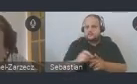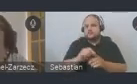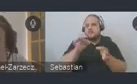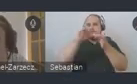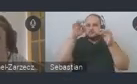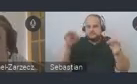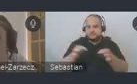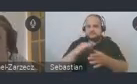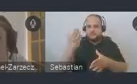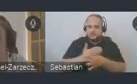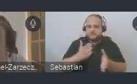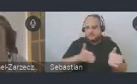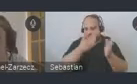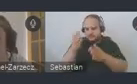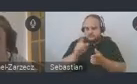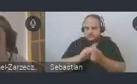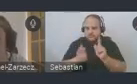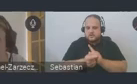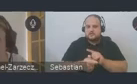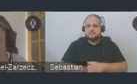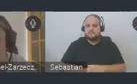zaproszenie na następne spotkania.